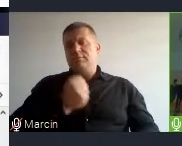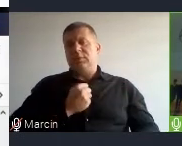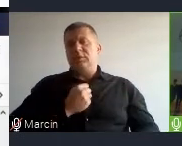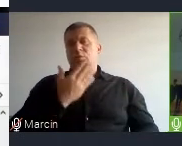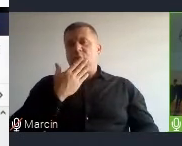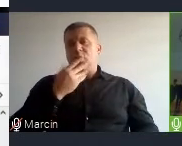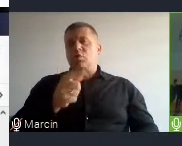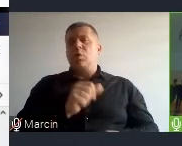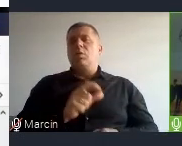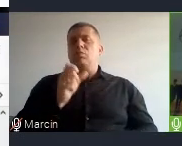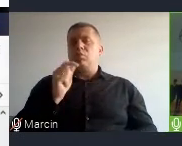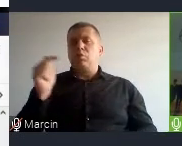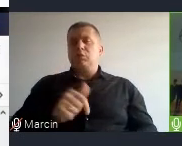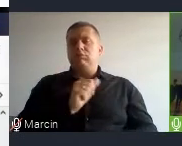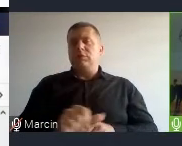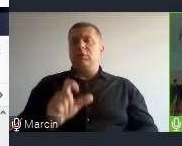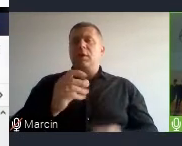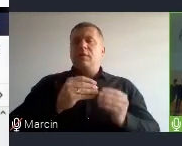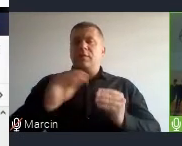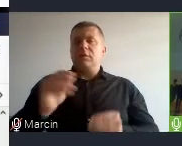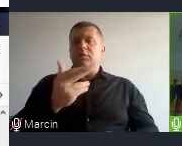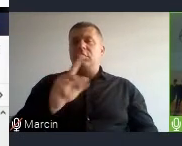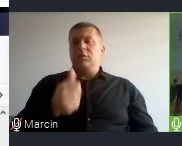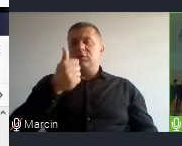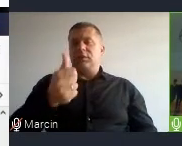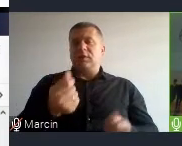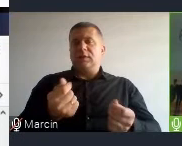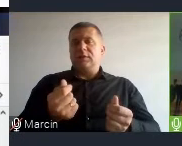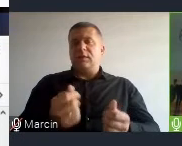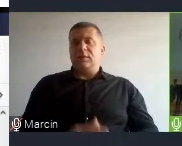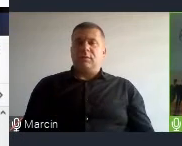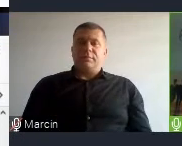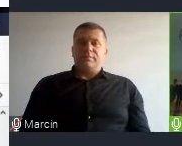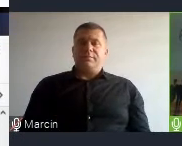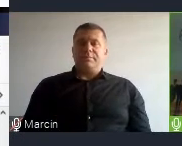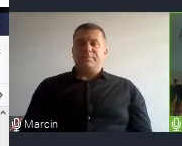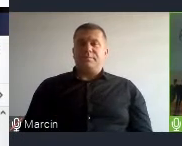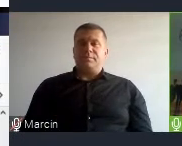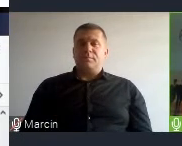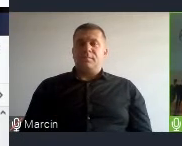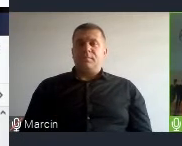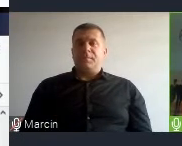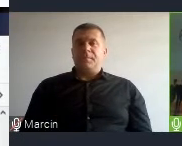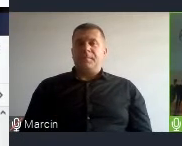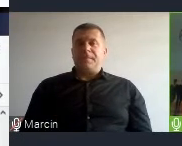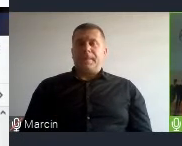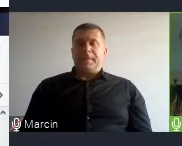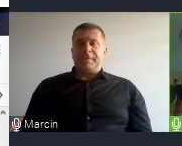„tak, musi być więcej niż jeden cennik, więcej niż jedna cena – jak najbardziej”.